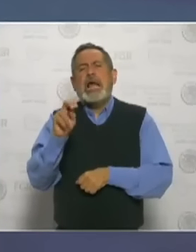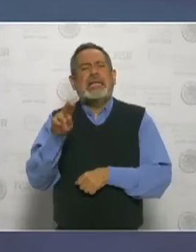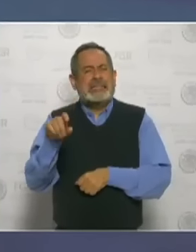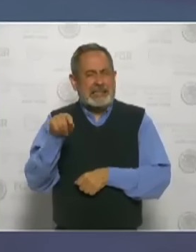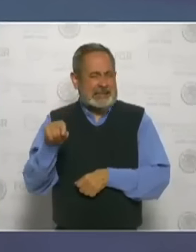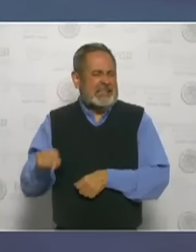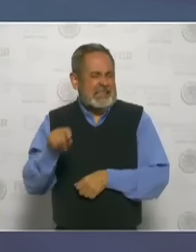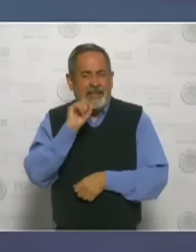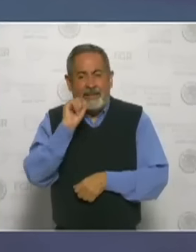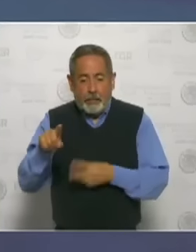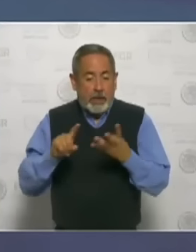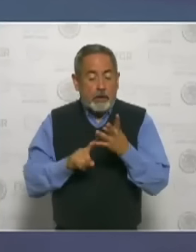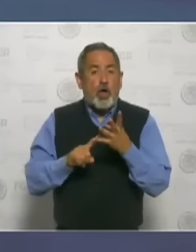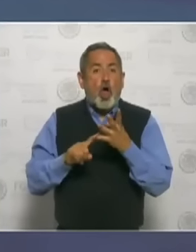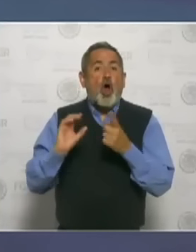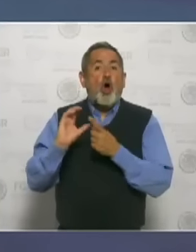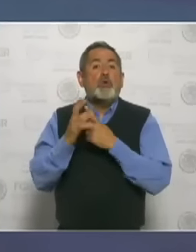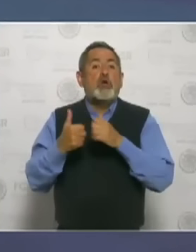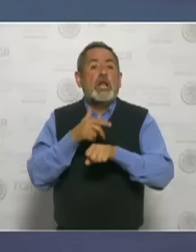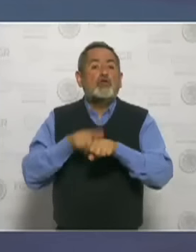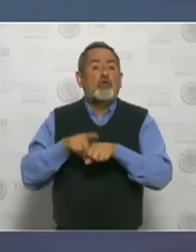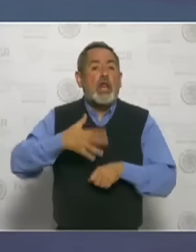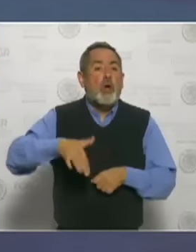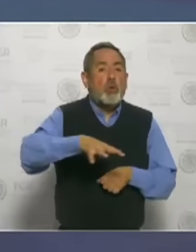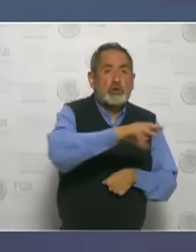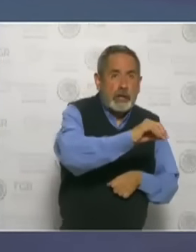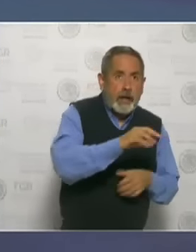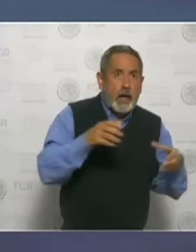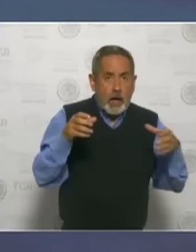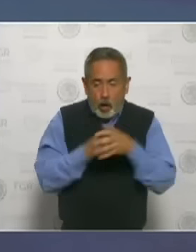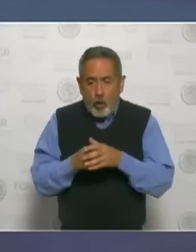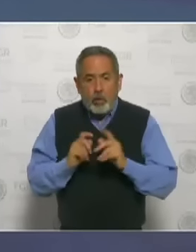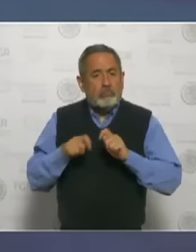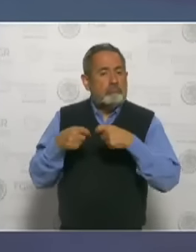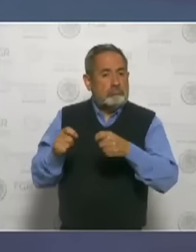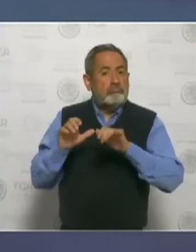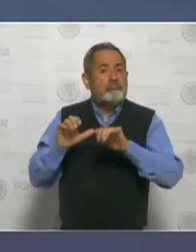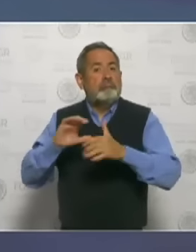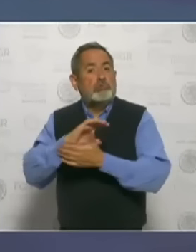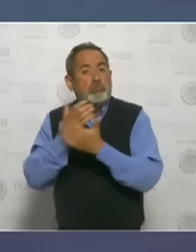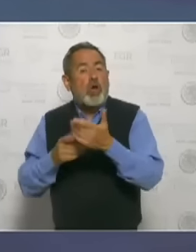de la Comisión Nacional de Búsqueda con la contratación de especialistas y mucha